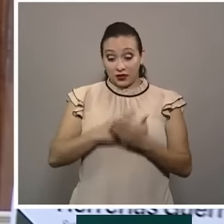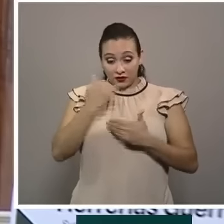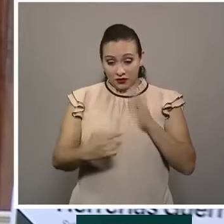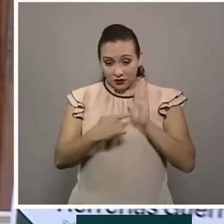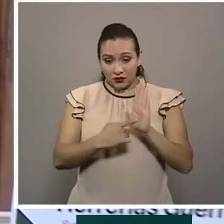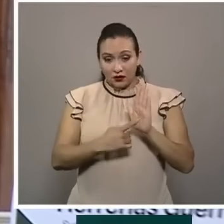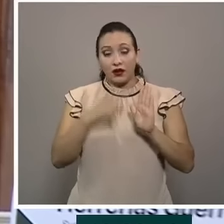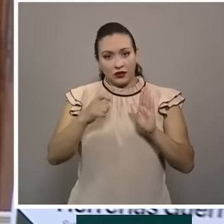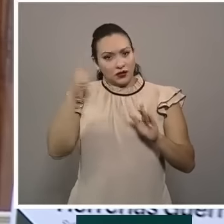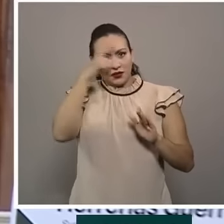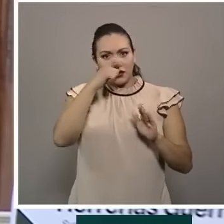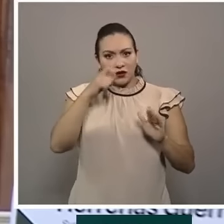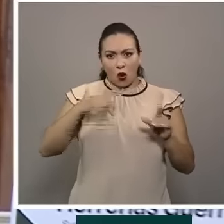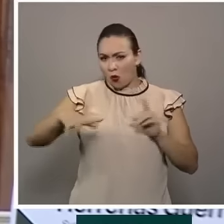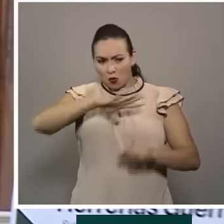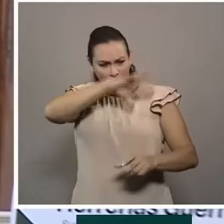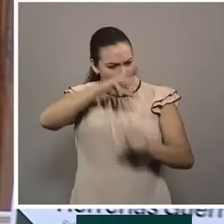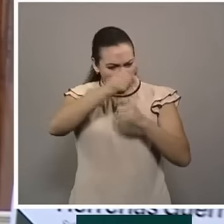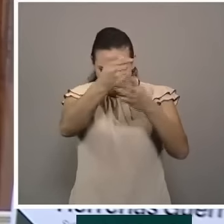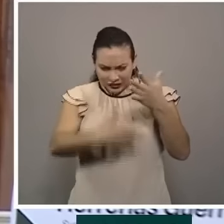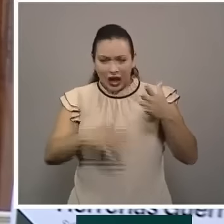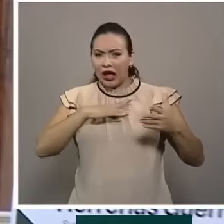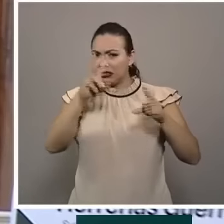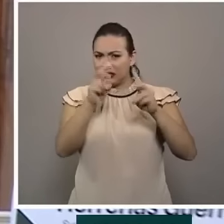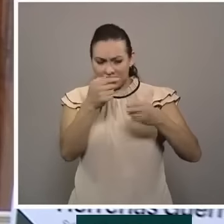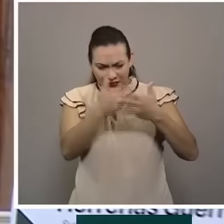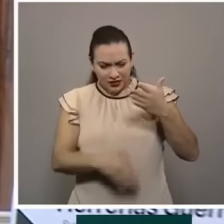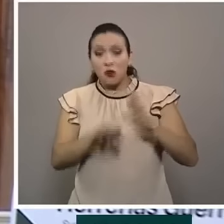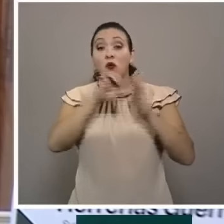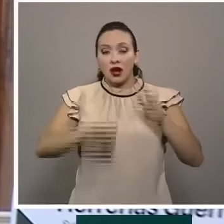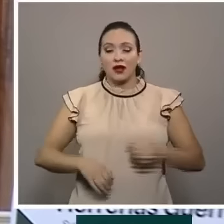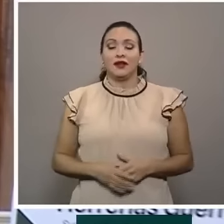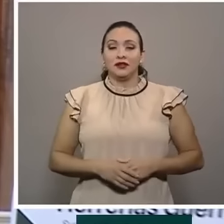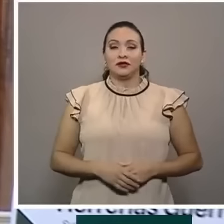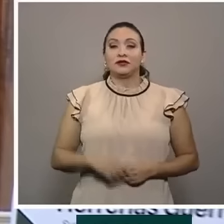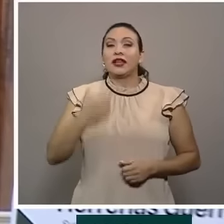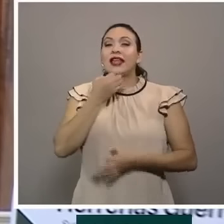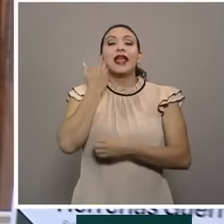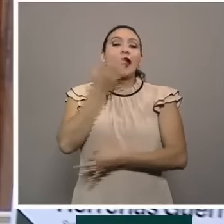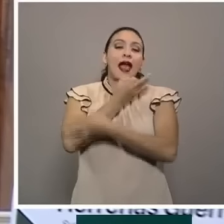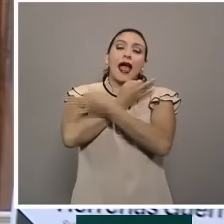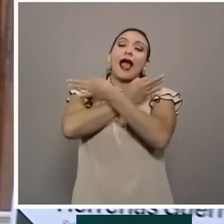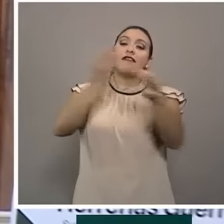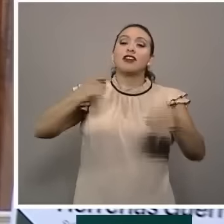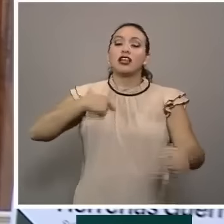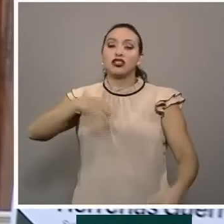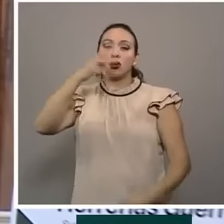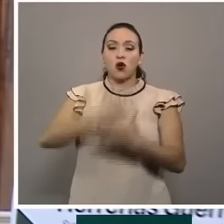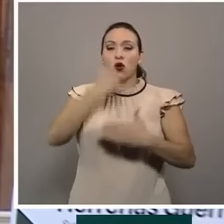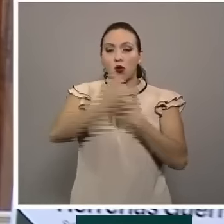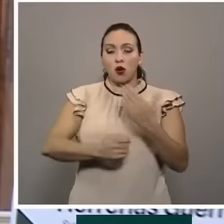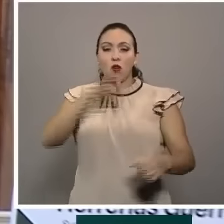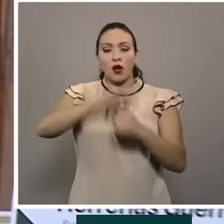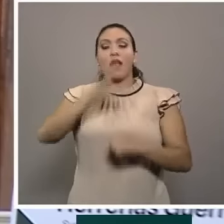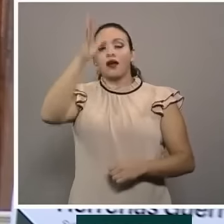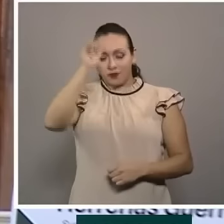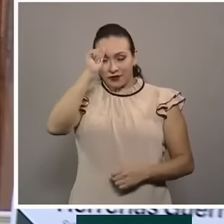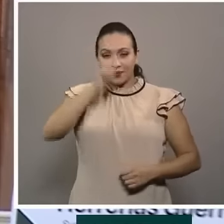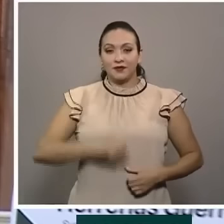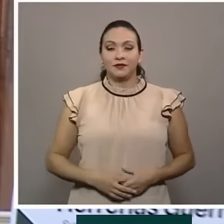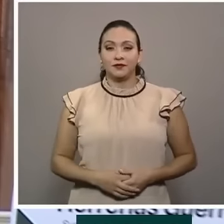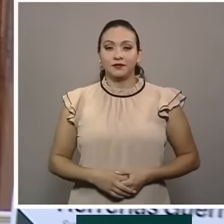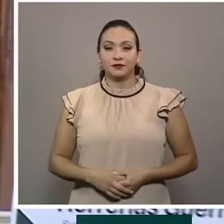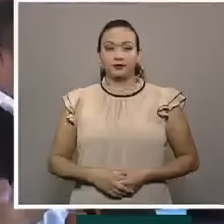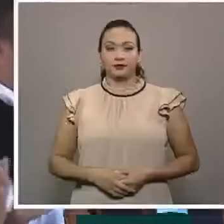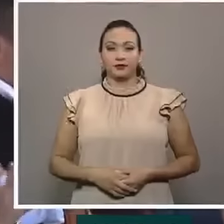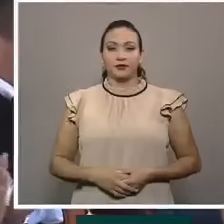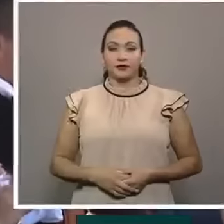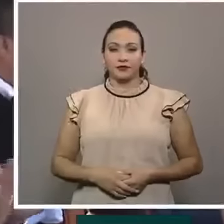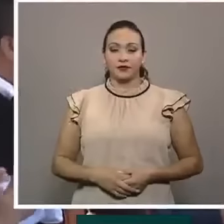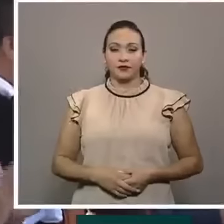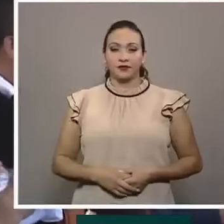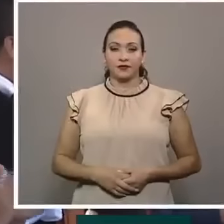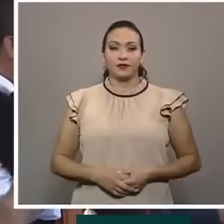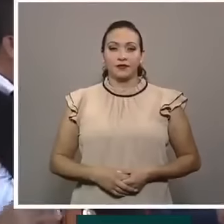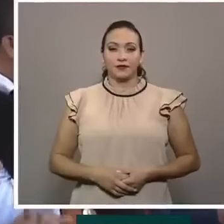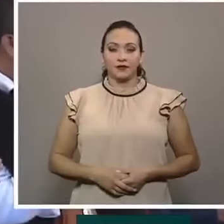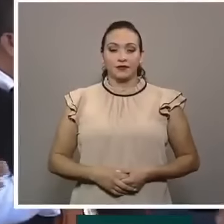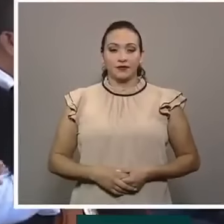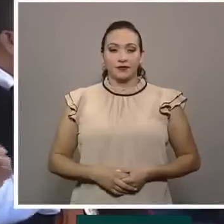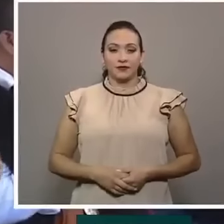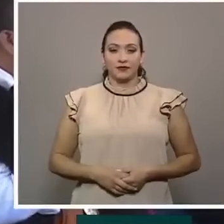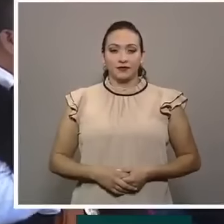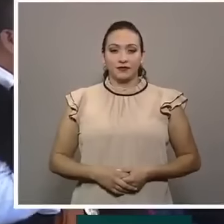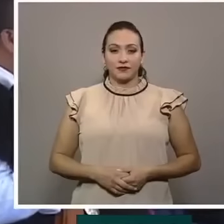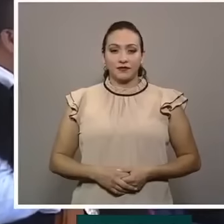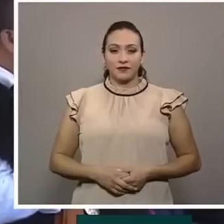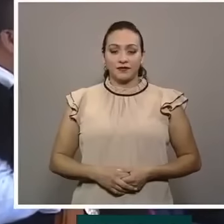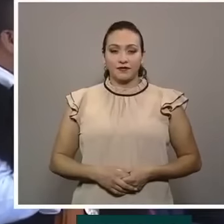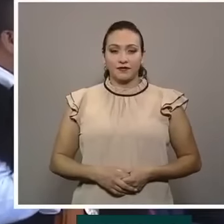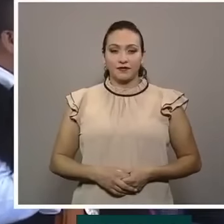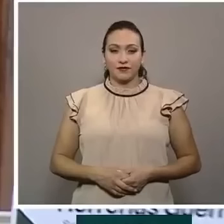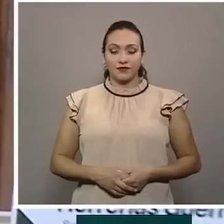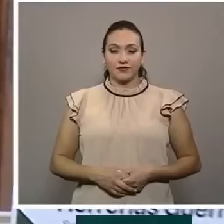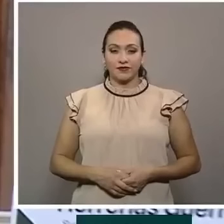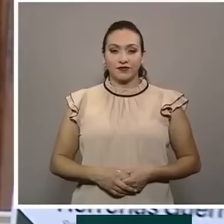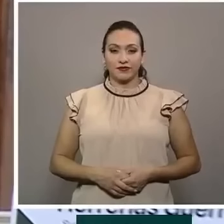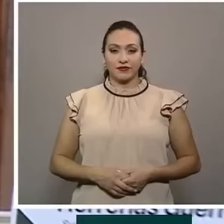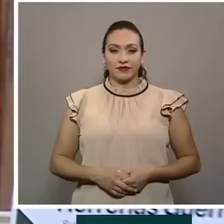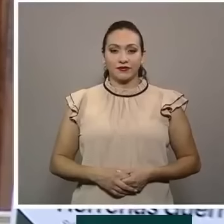y aborda distintos temas. Desde este momento quiero anunciar que votaré a favor del proyecto.